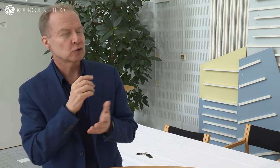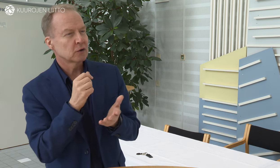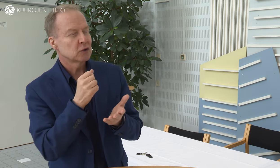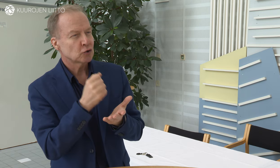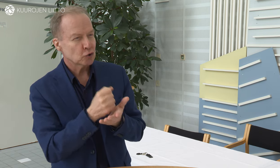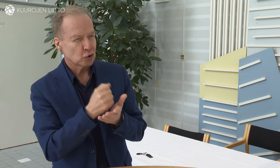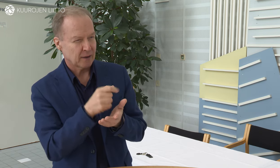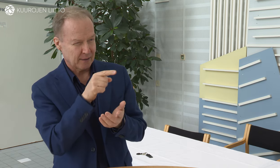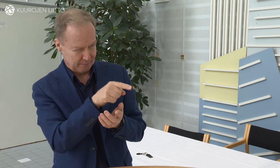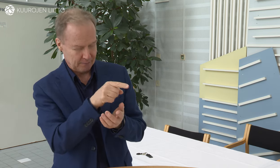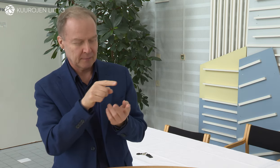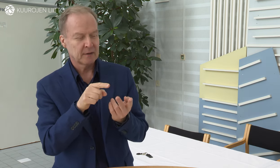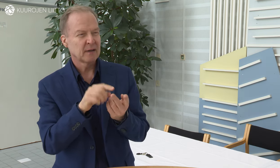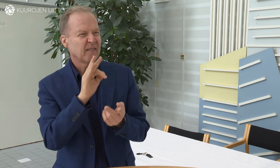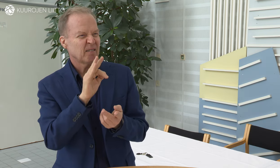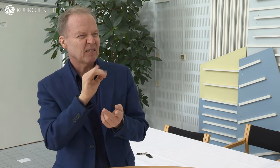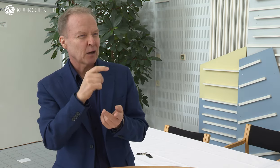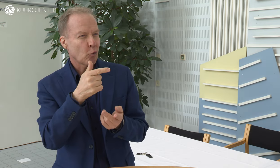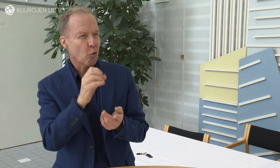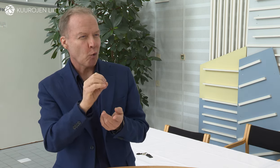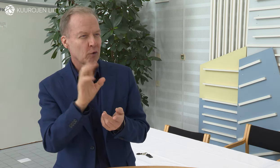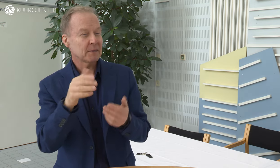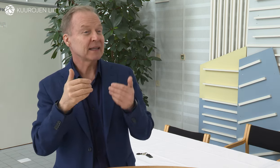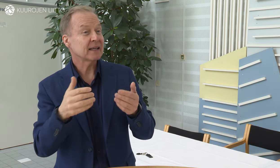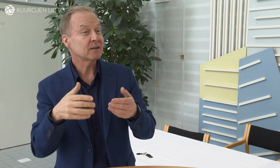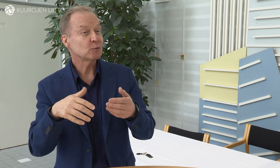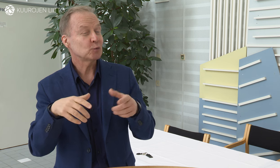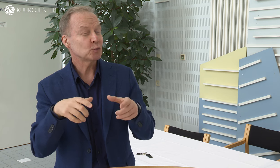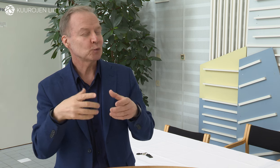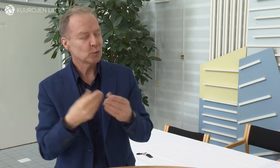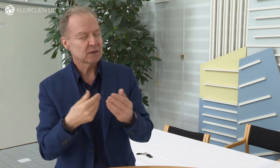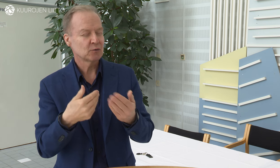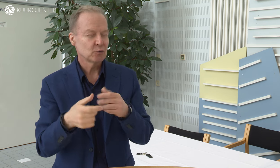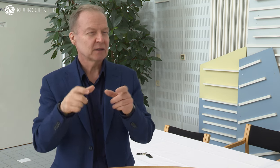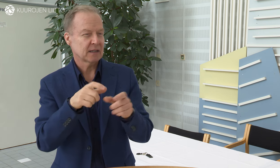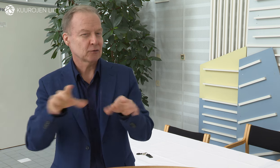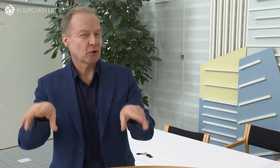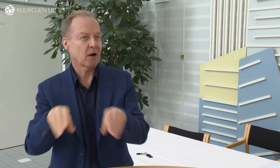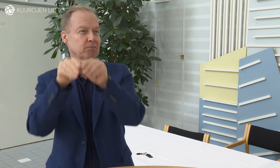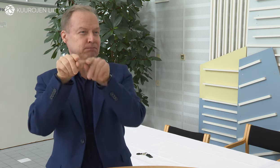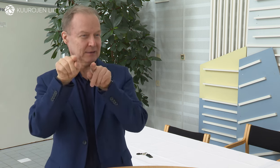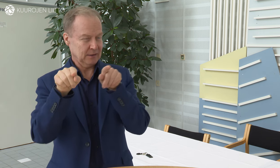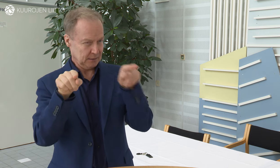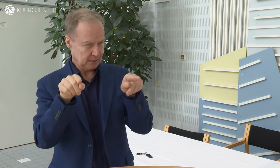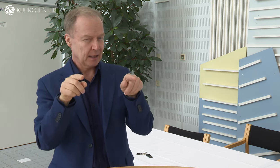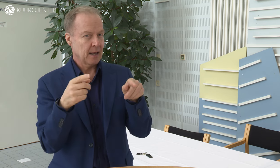Osallistumme aktiivisesti mm. Sosten ja Fingon vaikuttamistyöhön, -